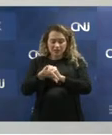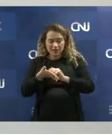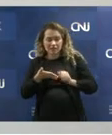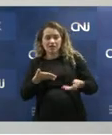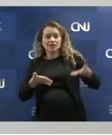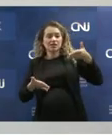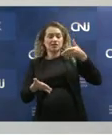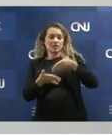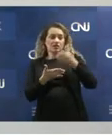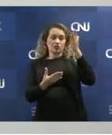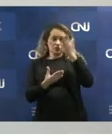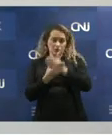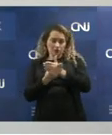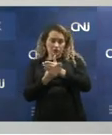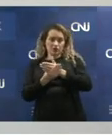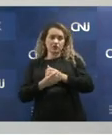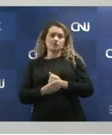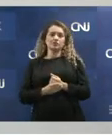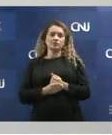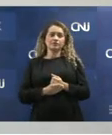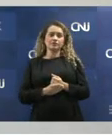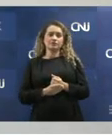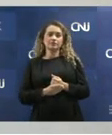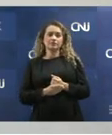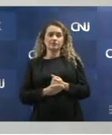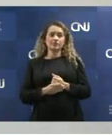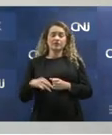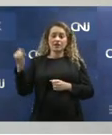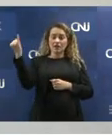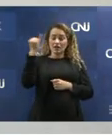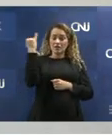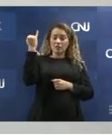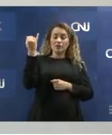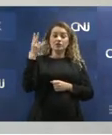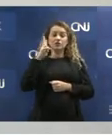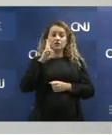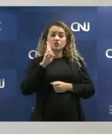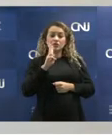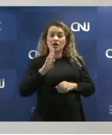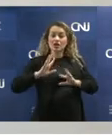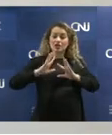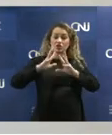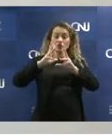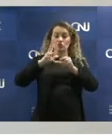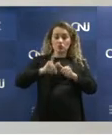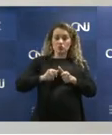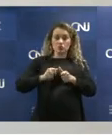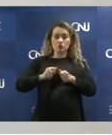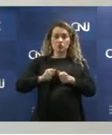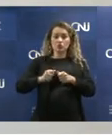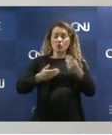nesse procedimento, é imperioso salientar que todas essas irregularidades